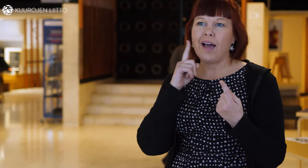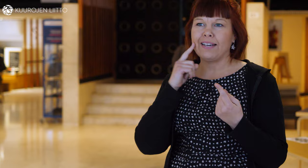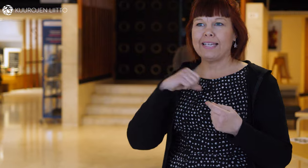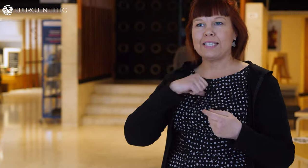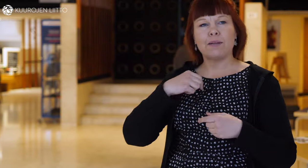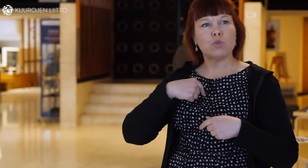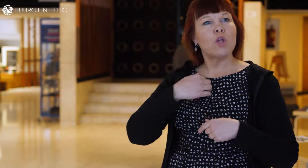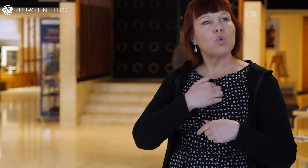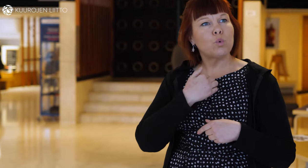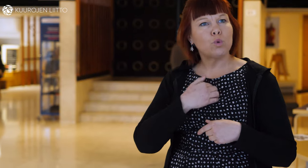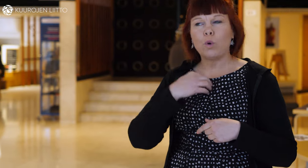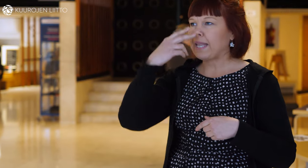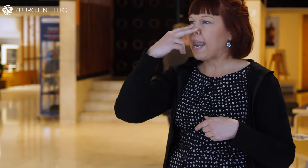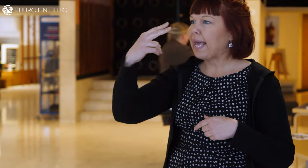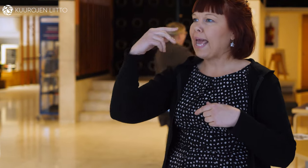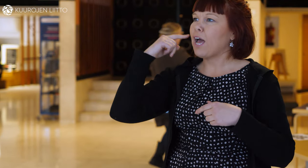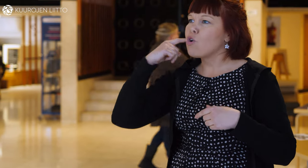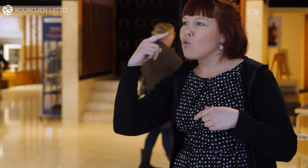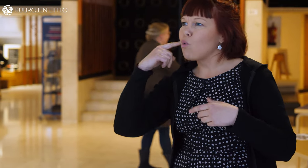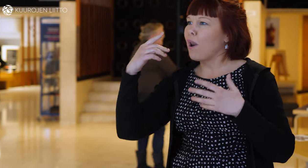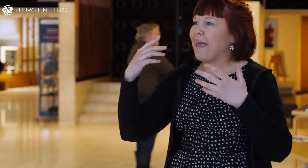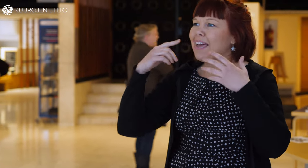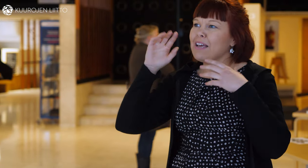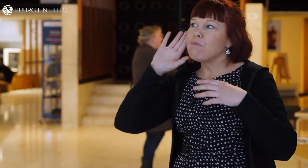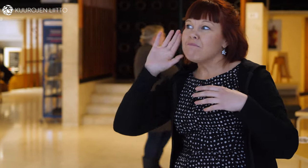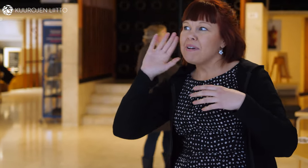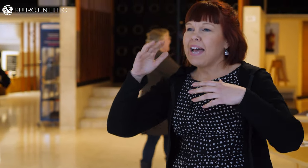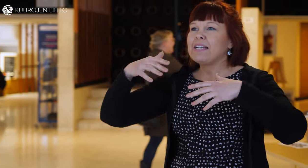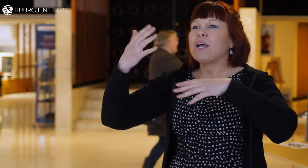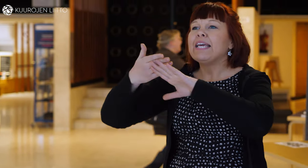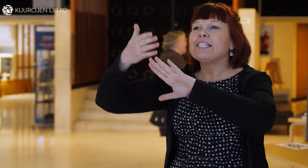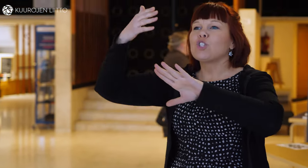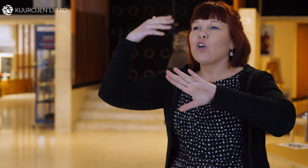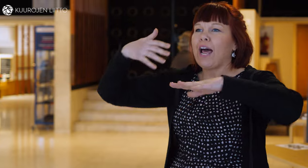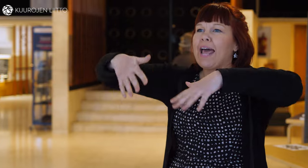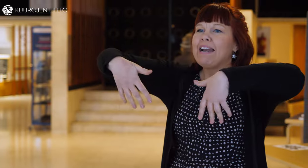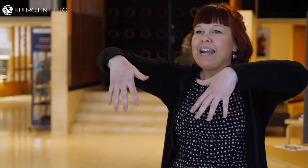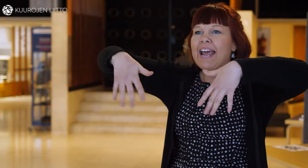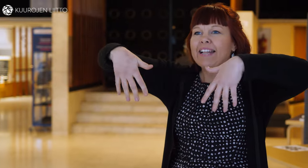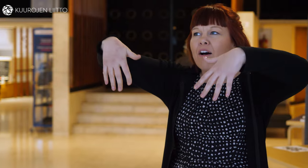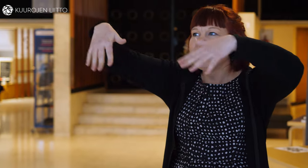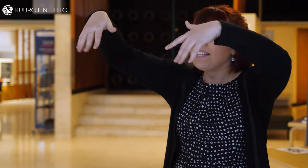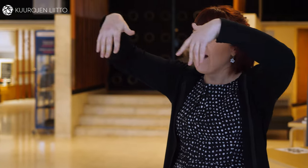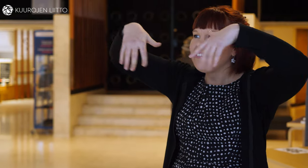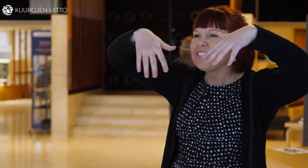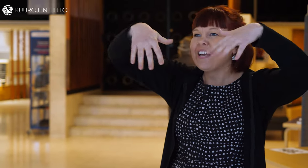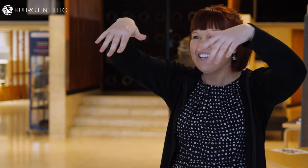minusta tuntuu, että täällä näkee sekä kuulee historian lehtien havinan.